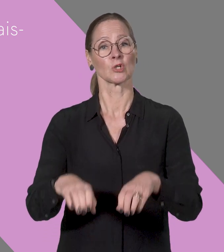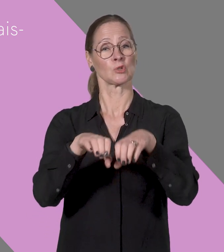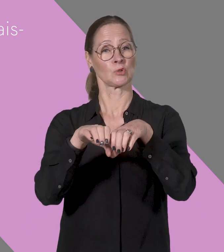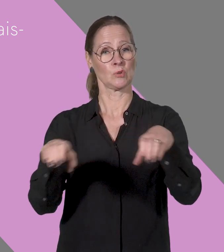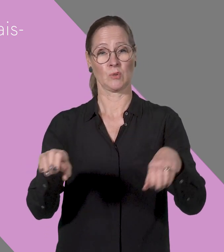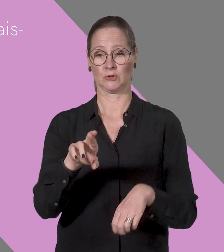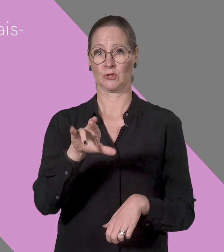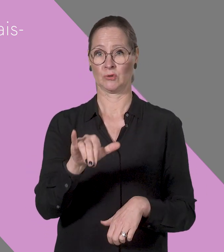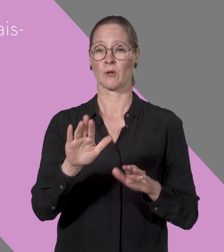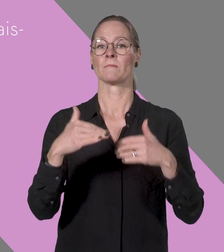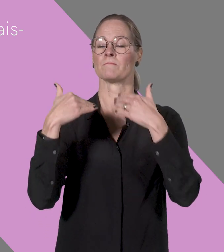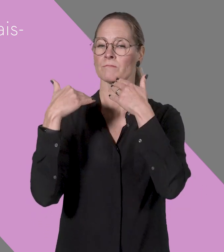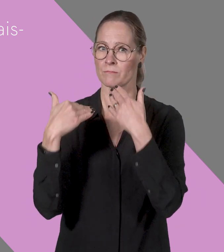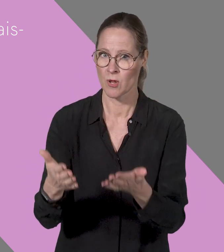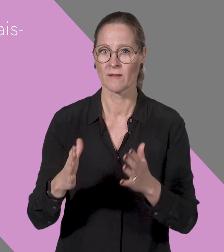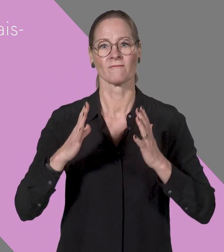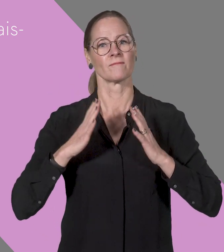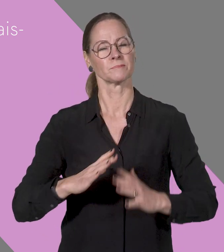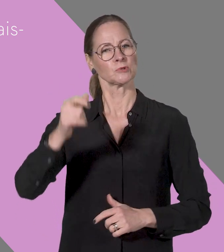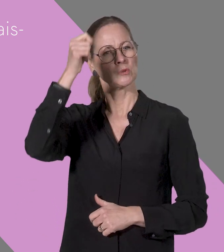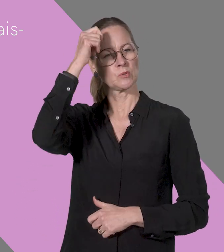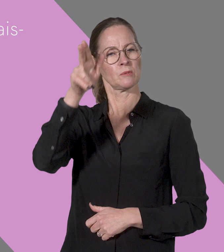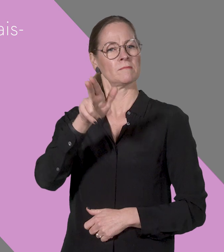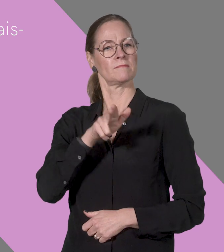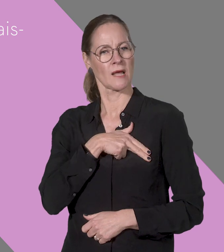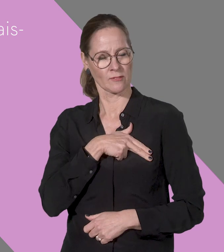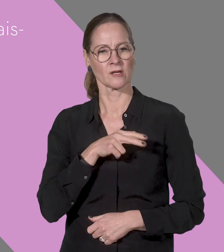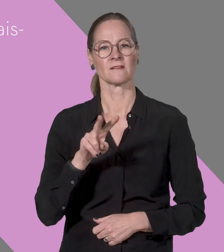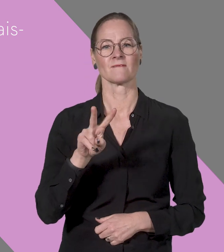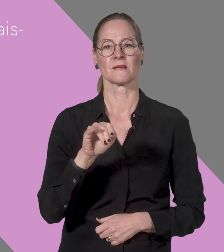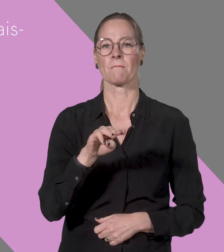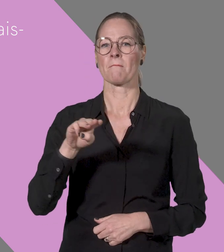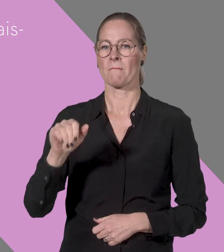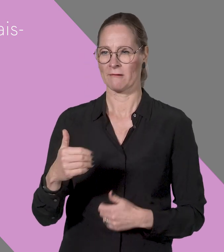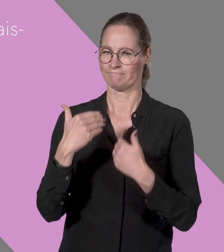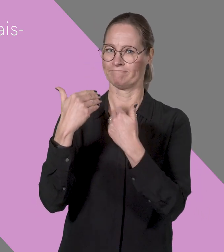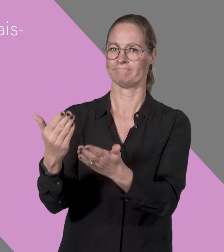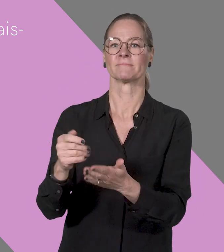Kynnys ry on myöntänyt vammaiskulttuuripalkinto Vimman -